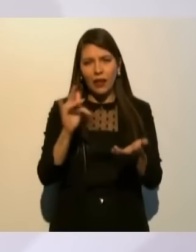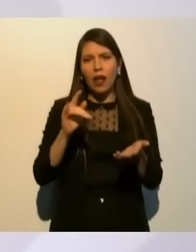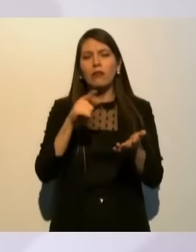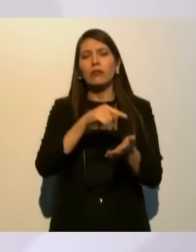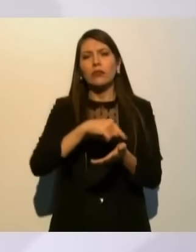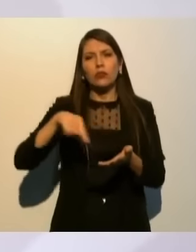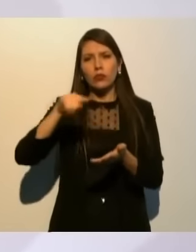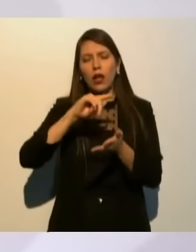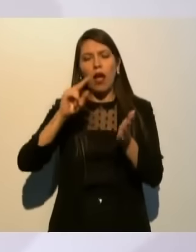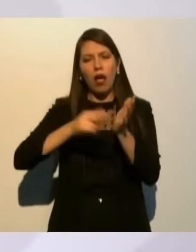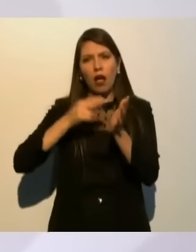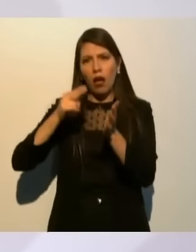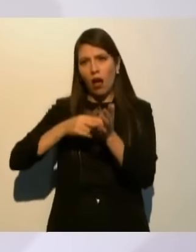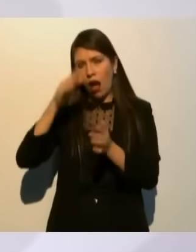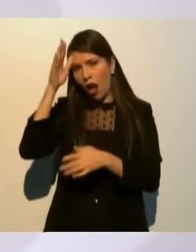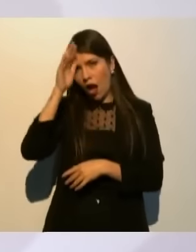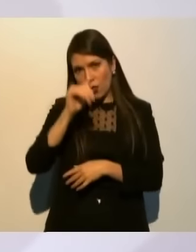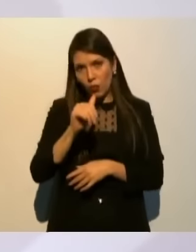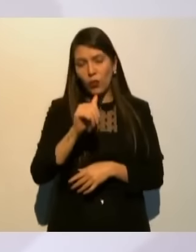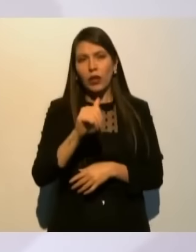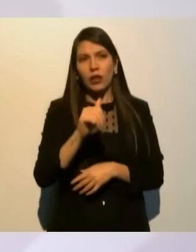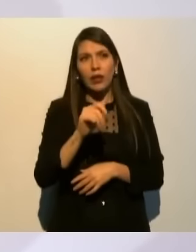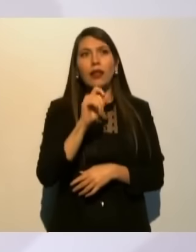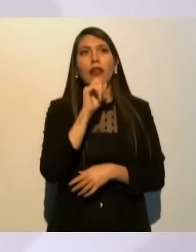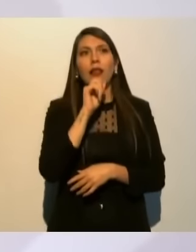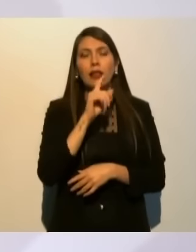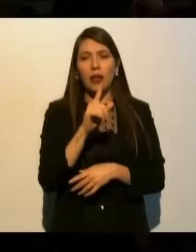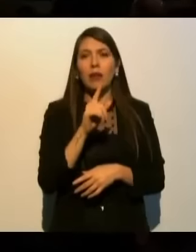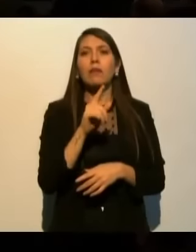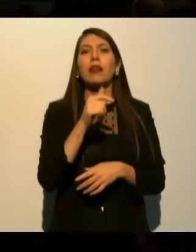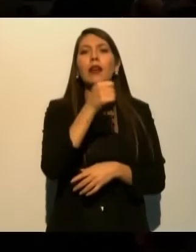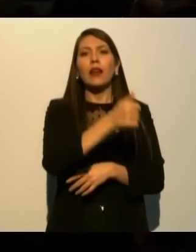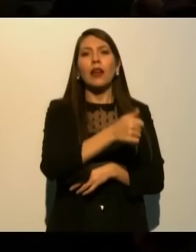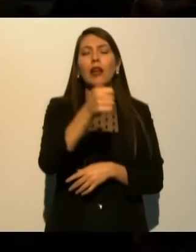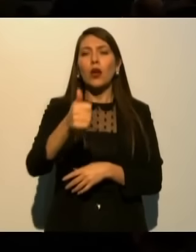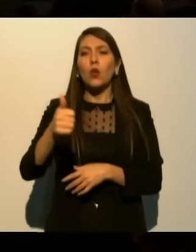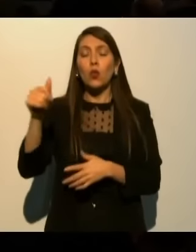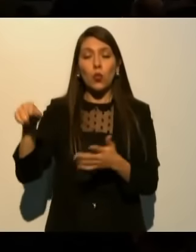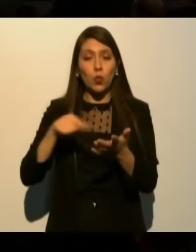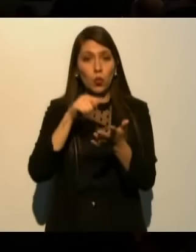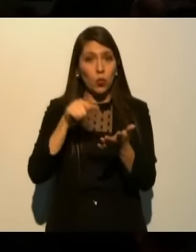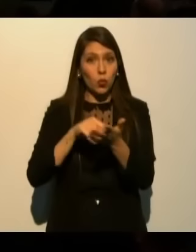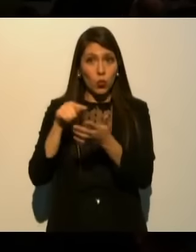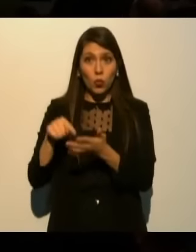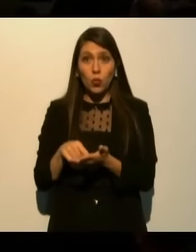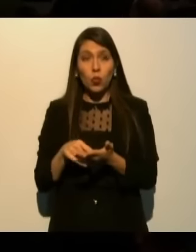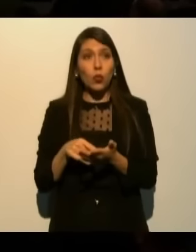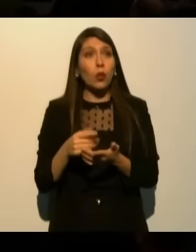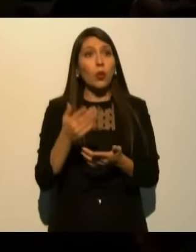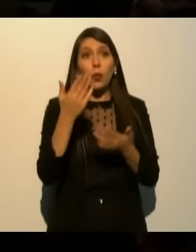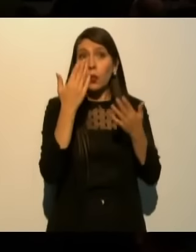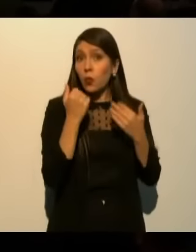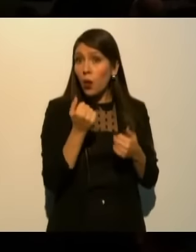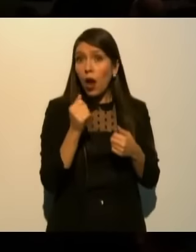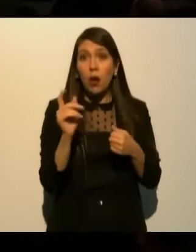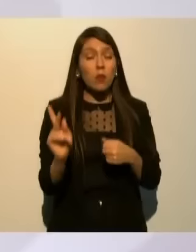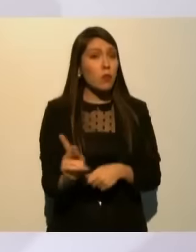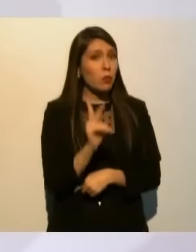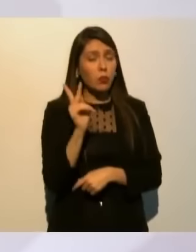y aún más a quienes en su territorio no cuentan con poblaciones indígenas pero se han sumado